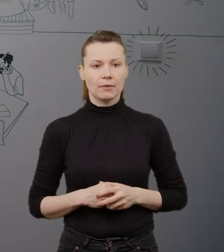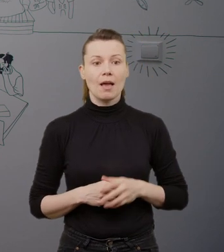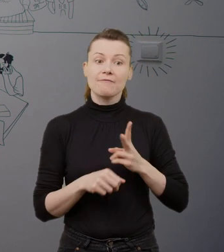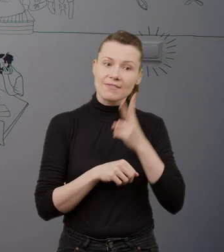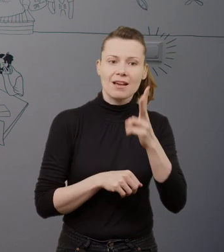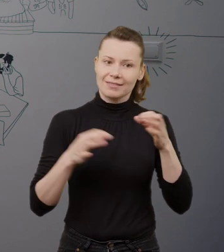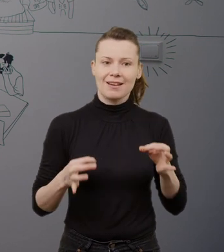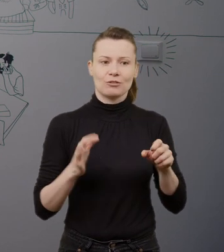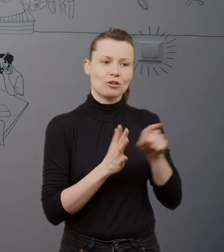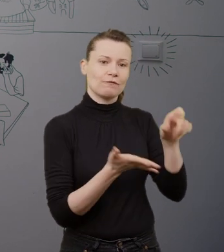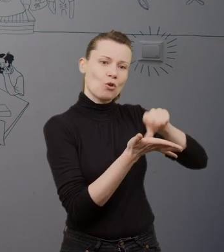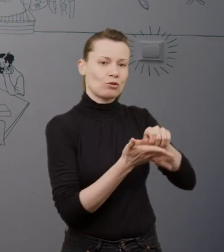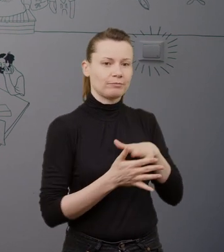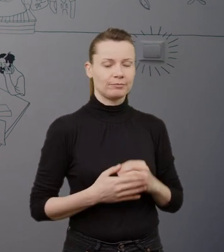A za sekundę widzimy się w środku.